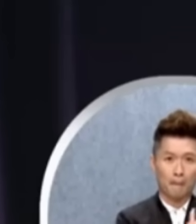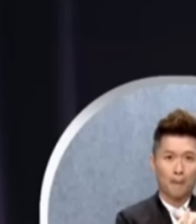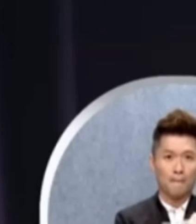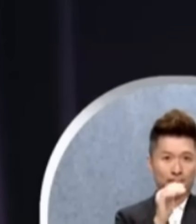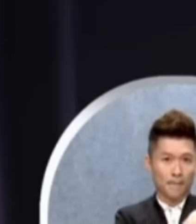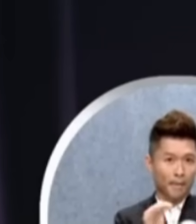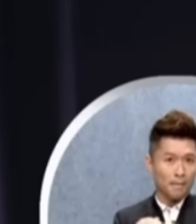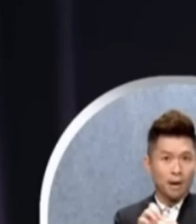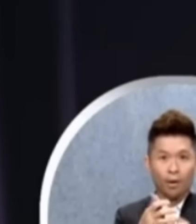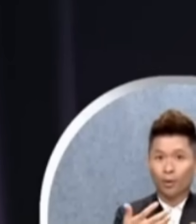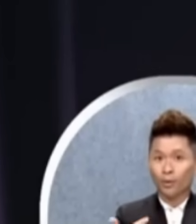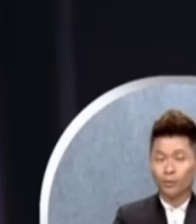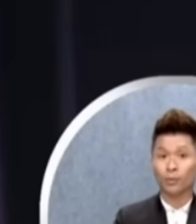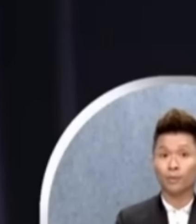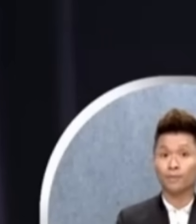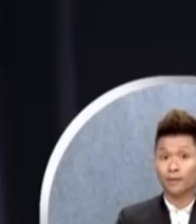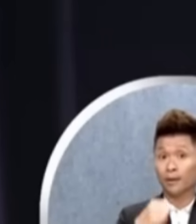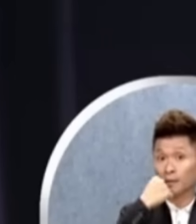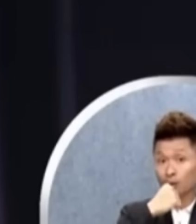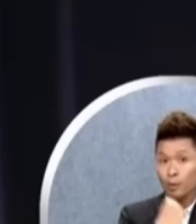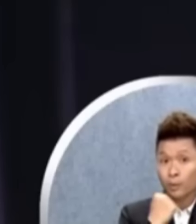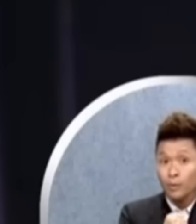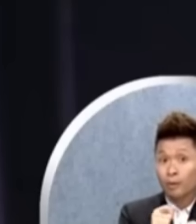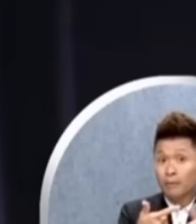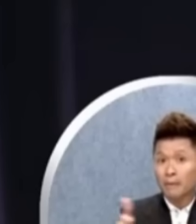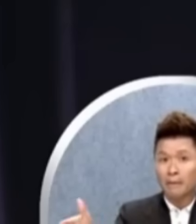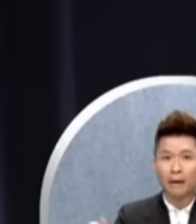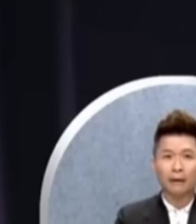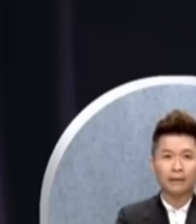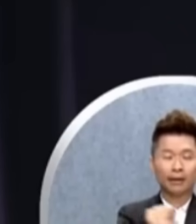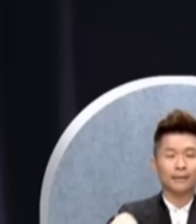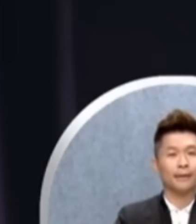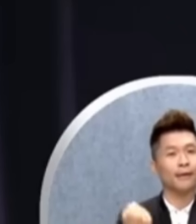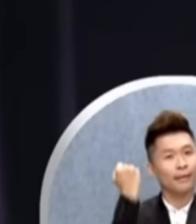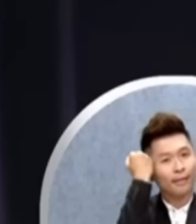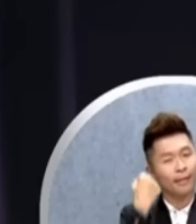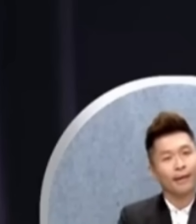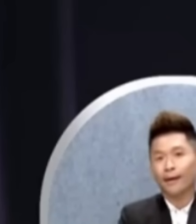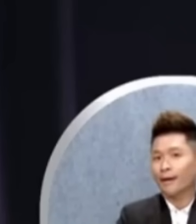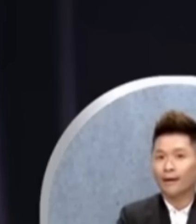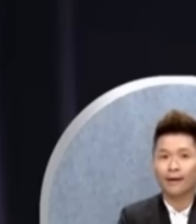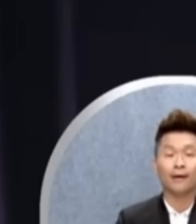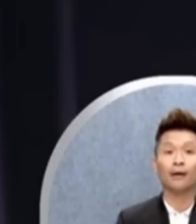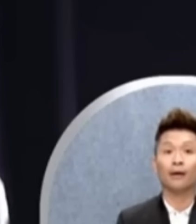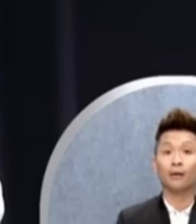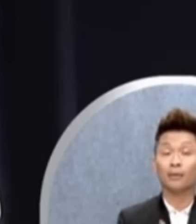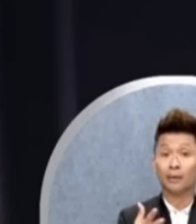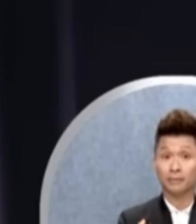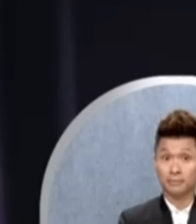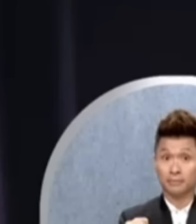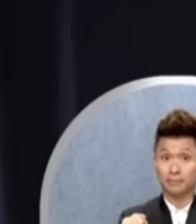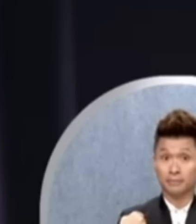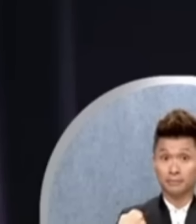現在臺灣的360行 行行在哀號 仕農工商 仕 公教警